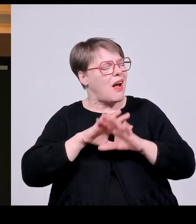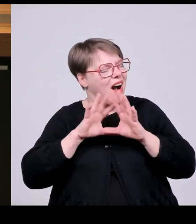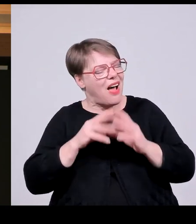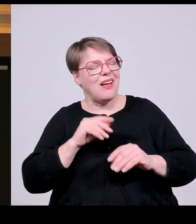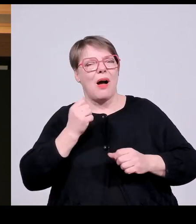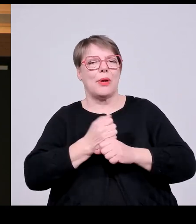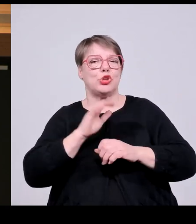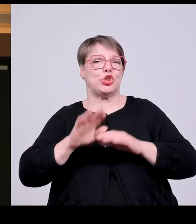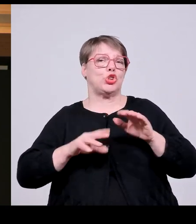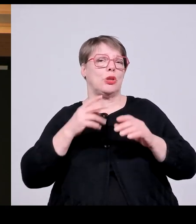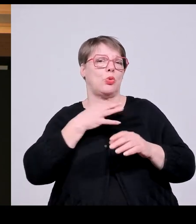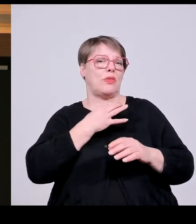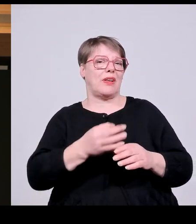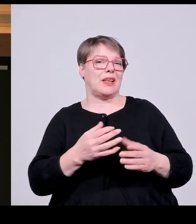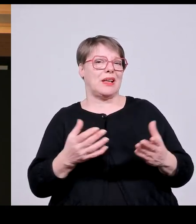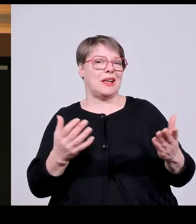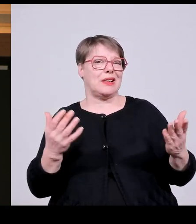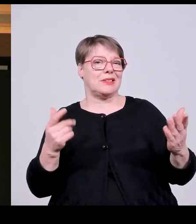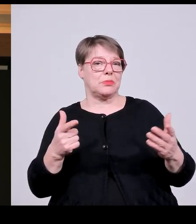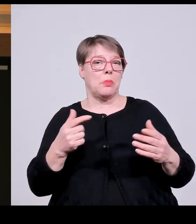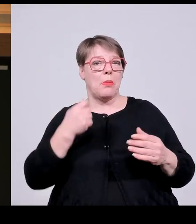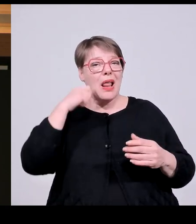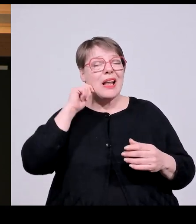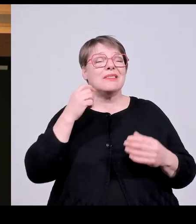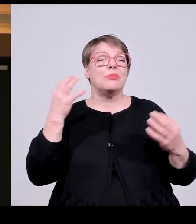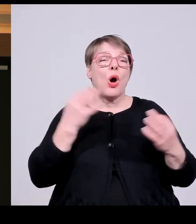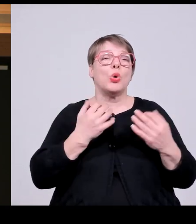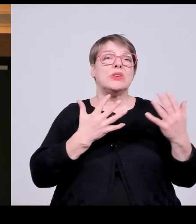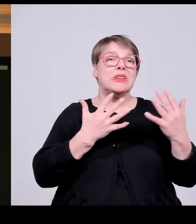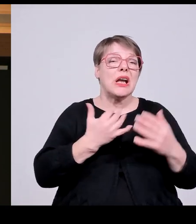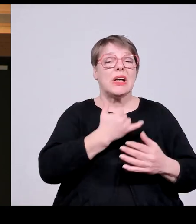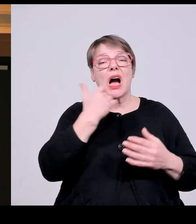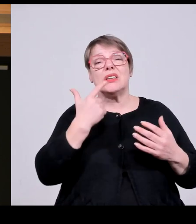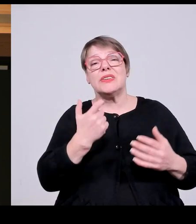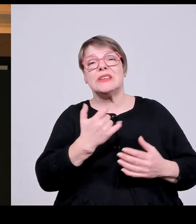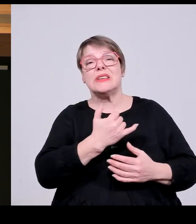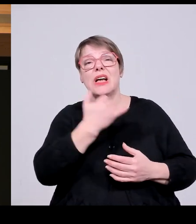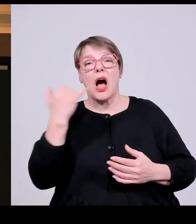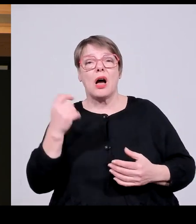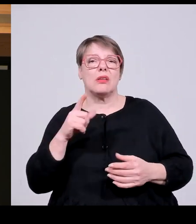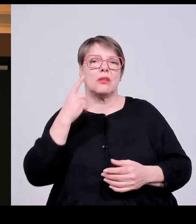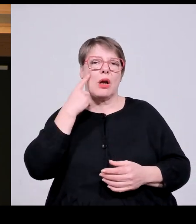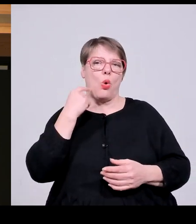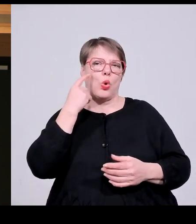Dickicht an Vorschriften müssen wir lichten, entrümpeln und verschlanken, statt einen noch weiteres Gesetz in die